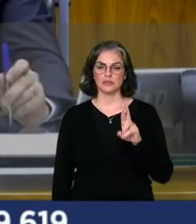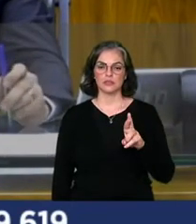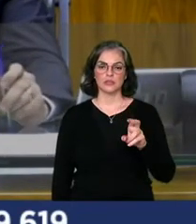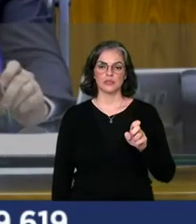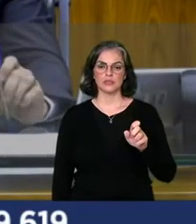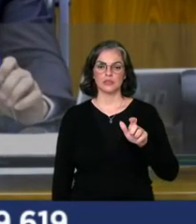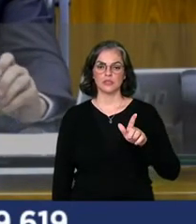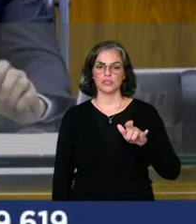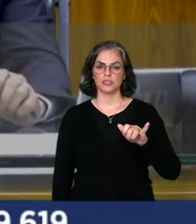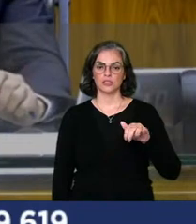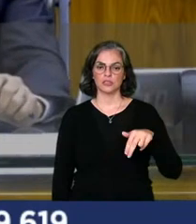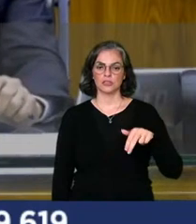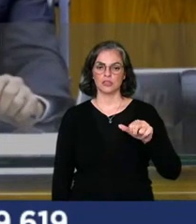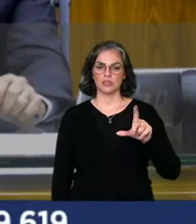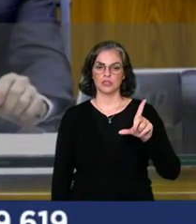BORGES. DEPUTADO REGINALDO